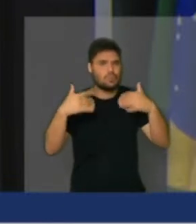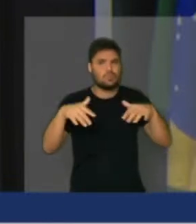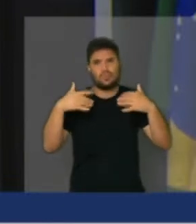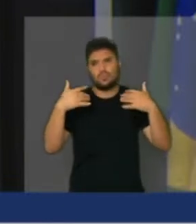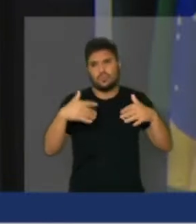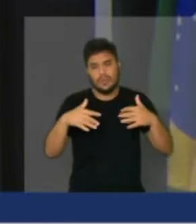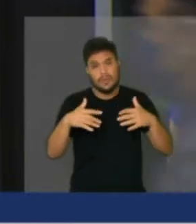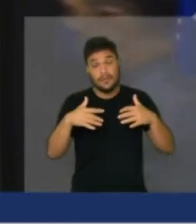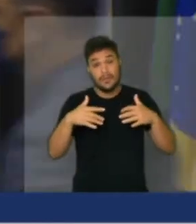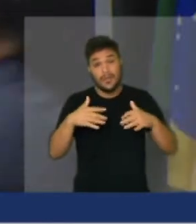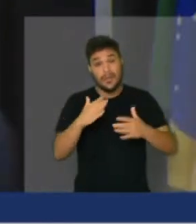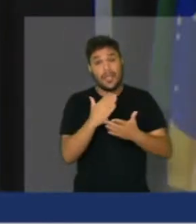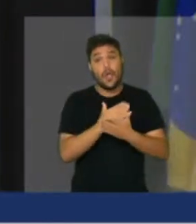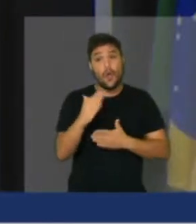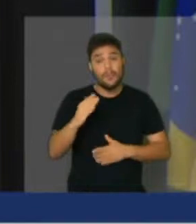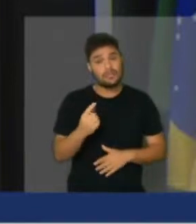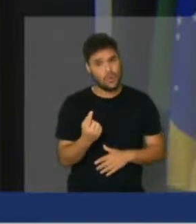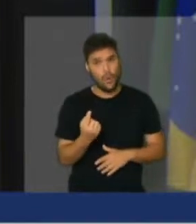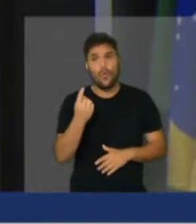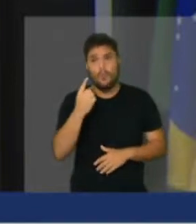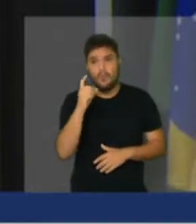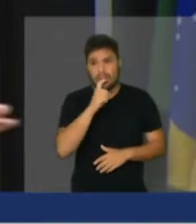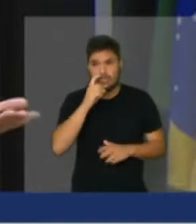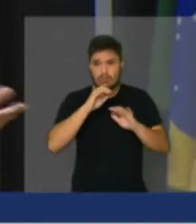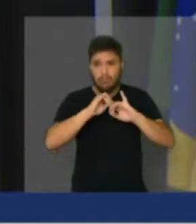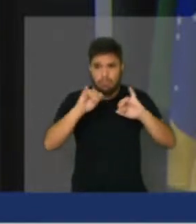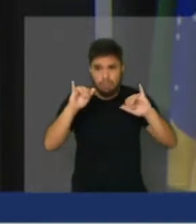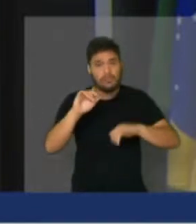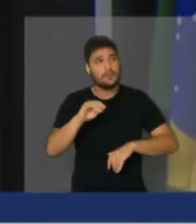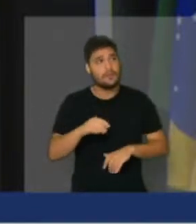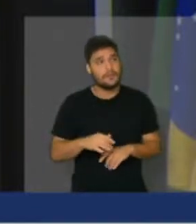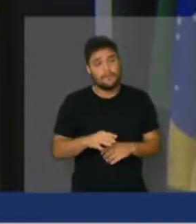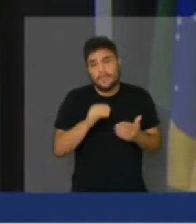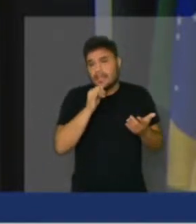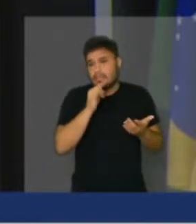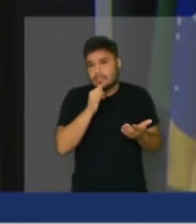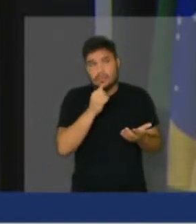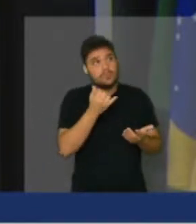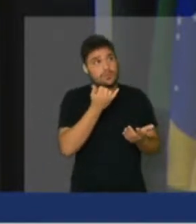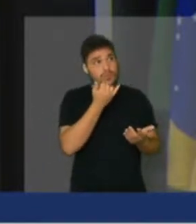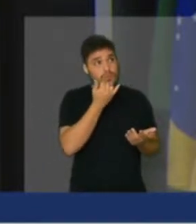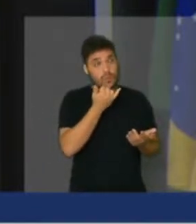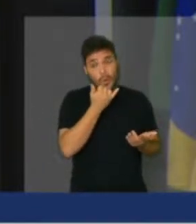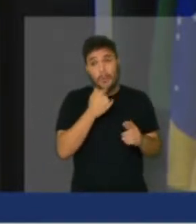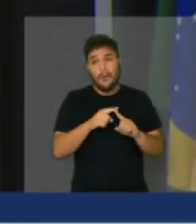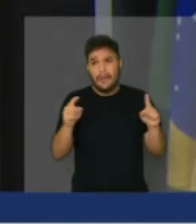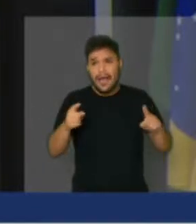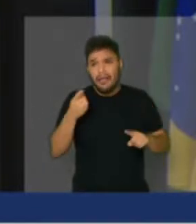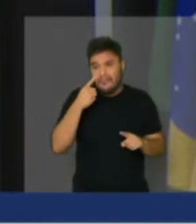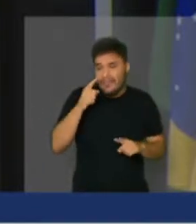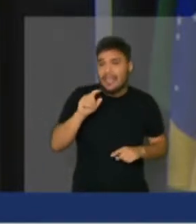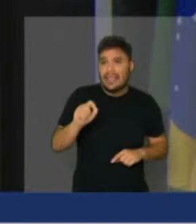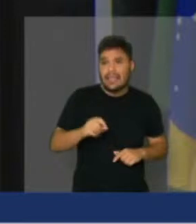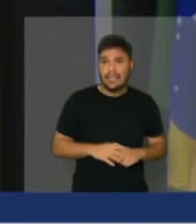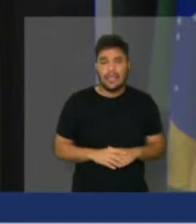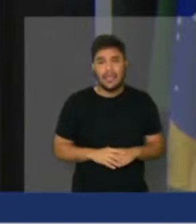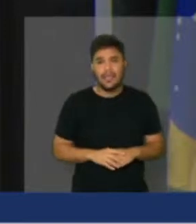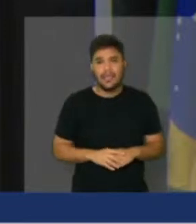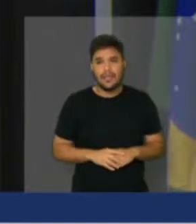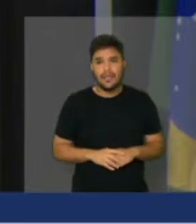NEWS." A COMEÇAR POR UMA E ME DESCULPEM BASTA SEGUIR O RASTRO DE QUEM MONTOU E ESPALHOU AS "FAKE NEWS", A COMEÇAR POR UMA QUE FOI ESPALHADA POR PESSOAS,